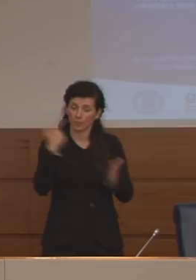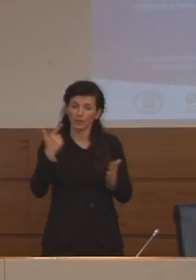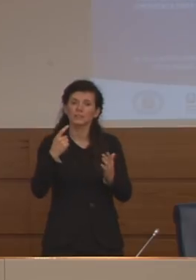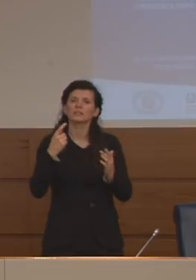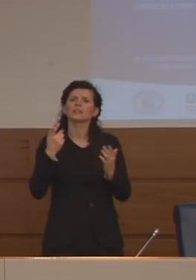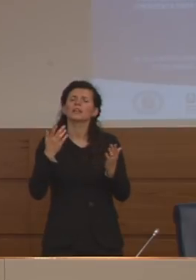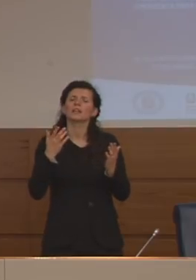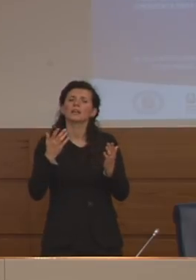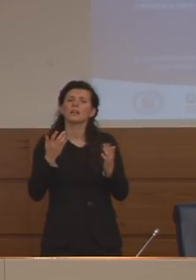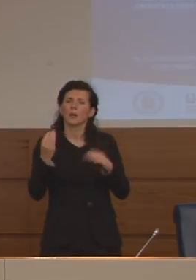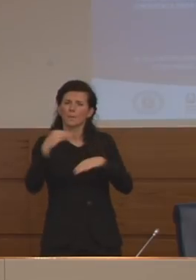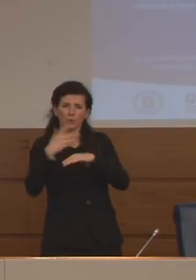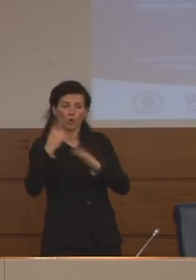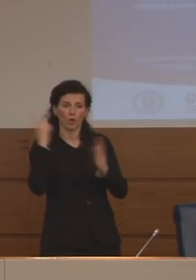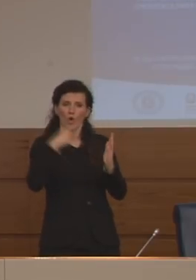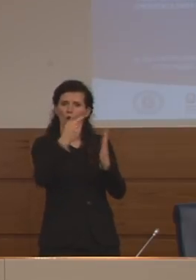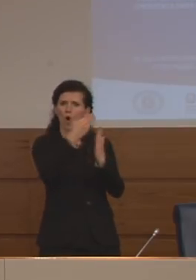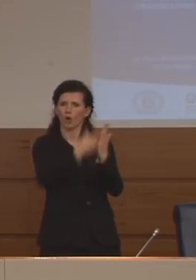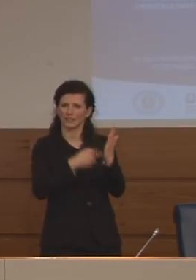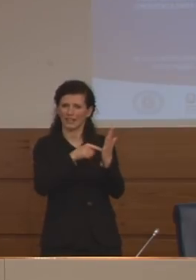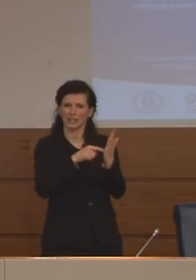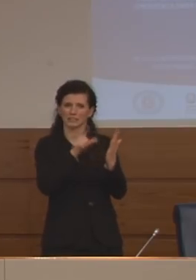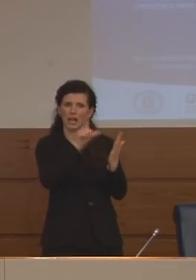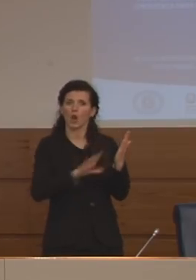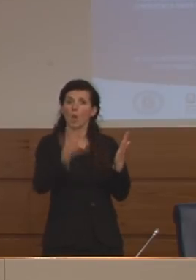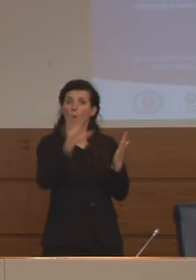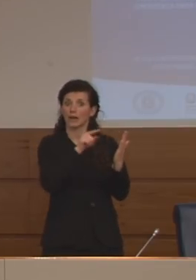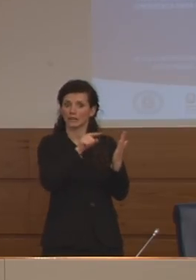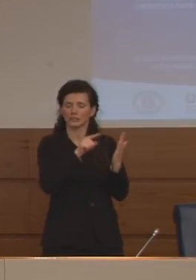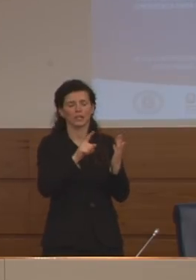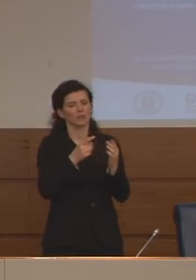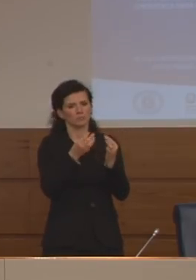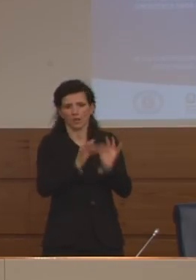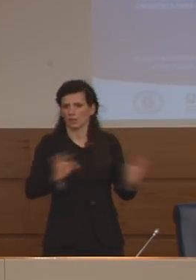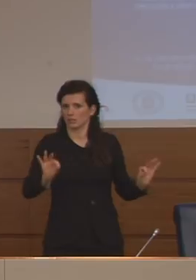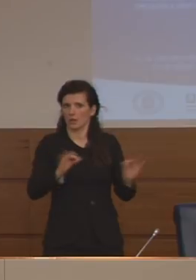Lombardia va rispettata, perché ovviamente un'ordinanza si rispetta.